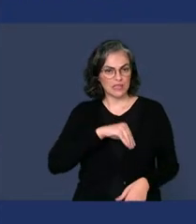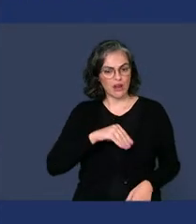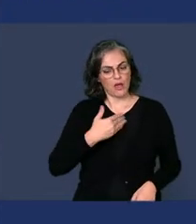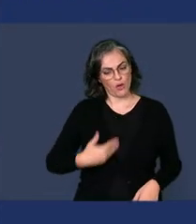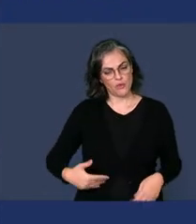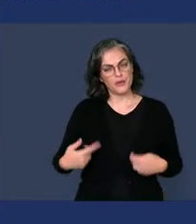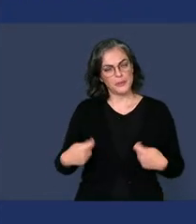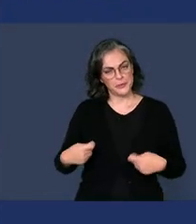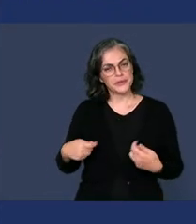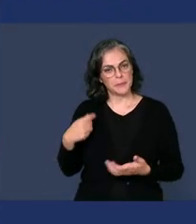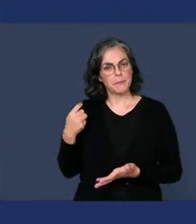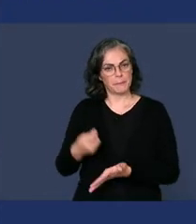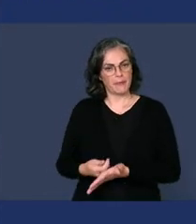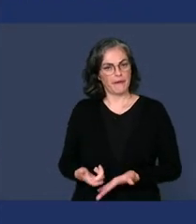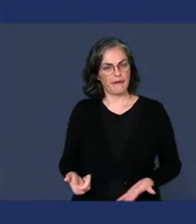QUE ELA PRECISA E SALÁRIO O